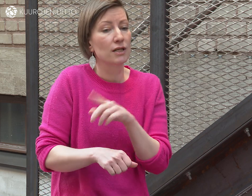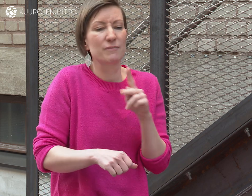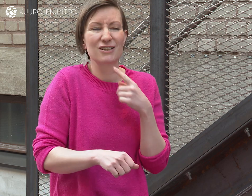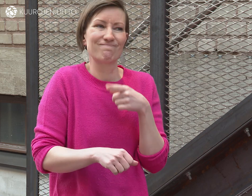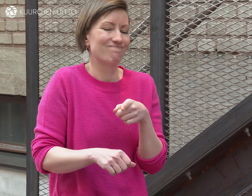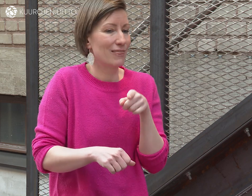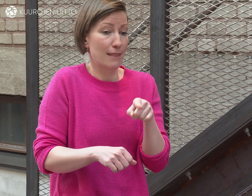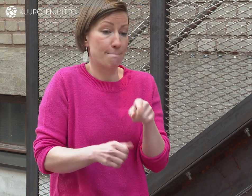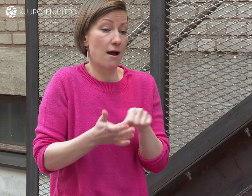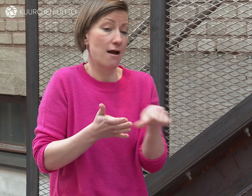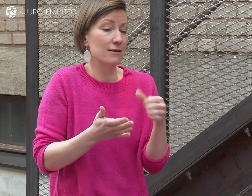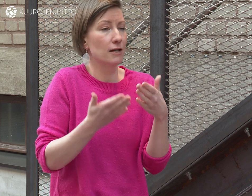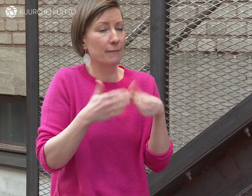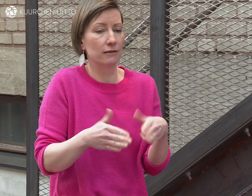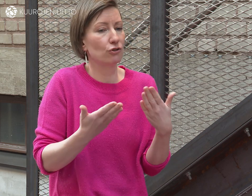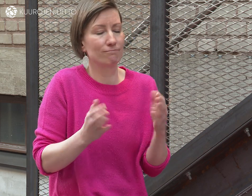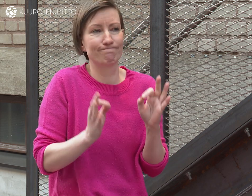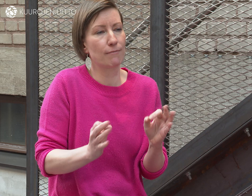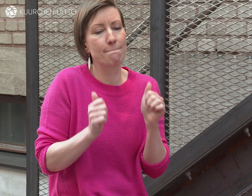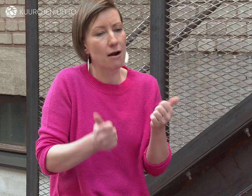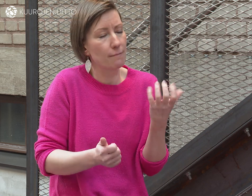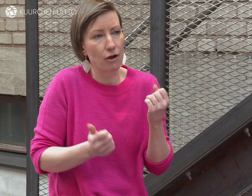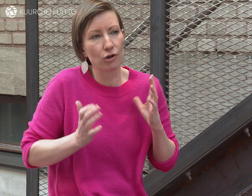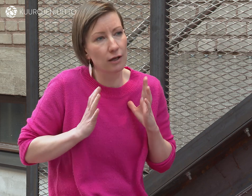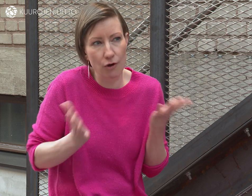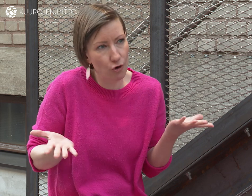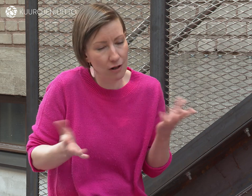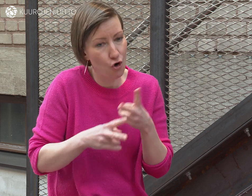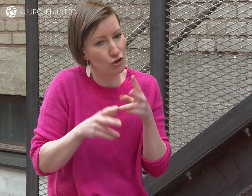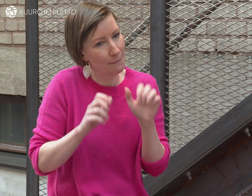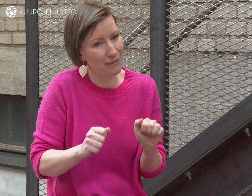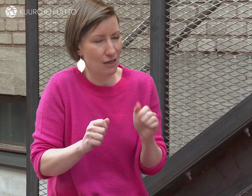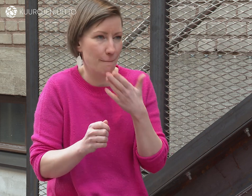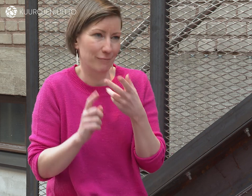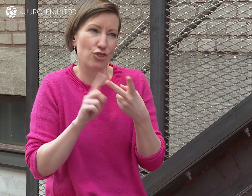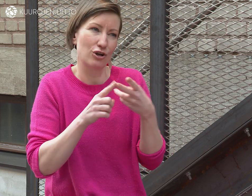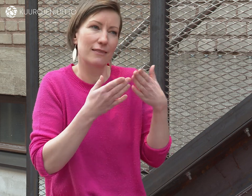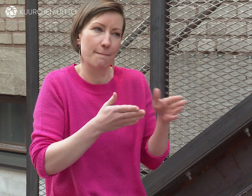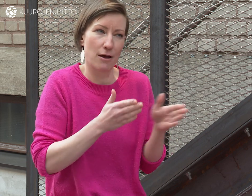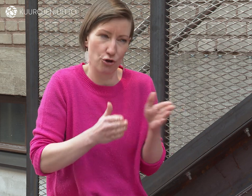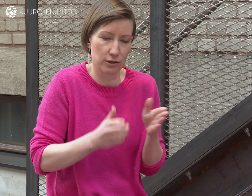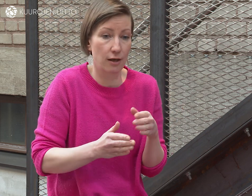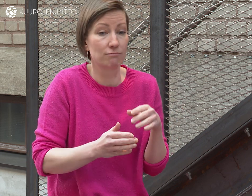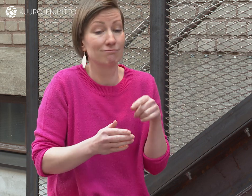Selvityksessä todettiin, että tämä hankintamenettely ei ole paras mahdollinen, vaan asia pitäisi hoitaa muulla tavoin.